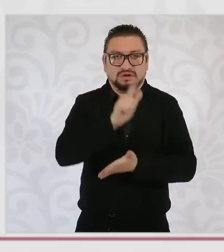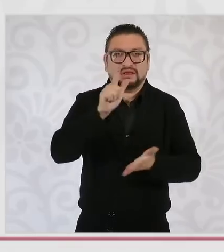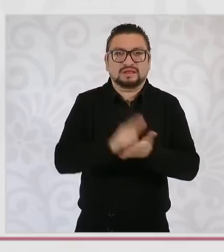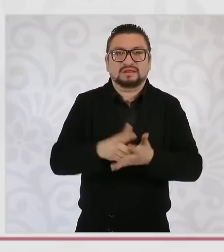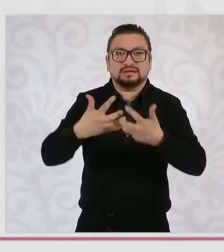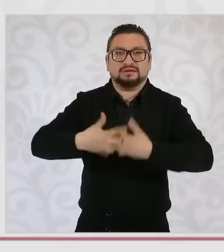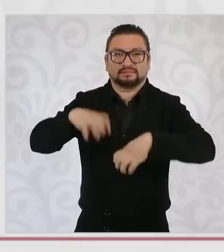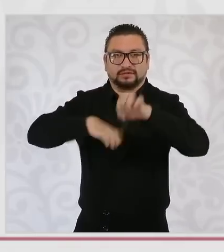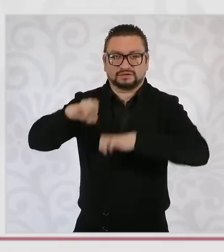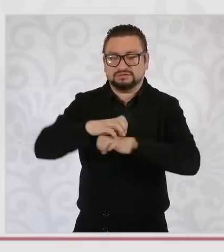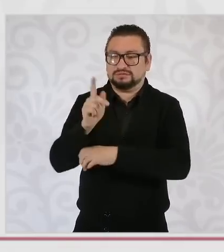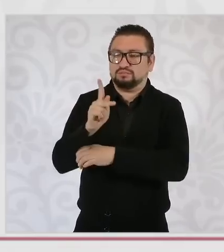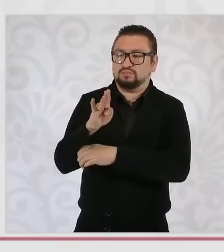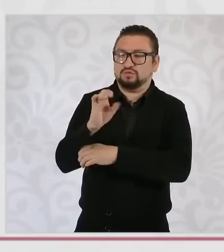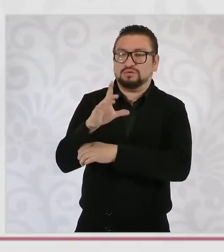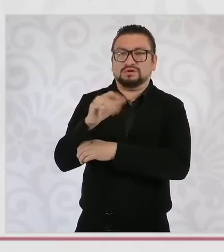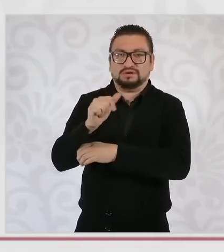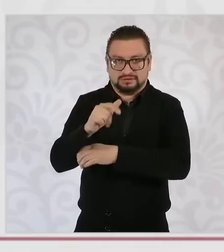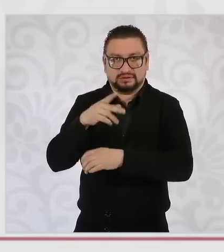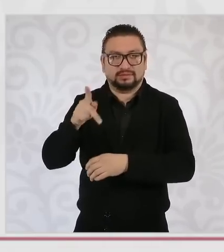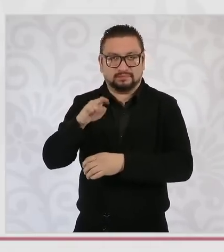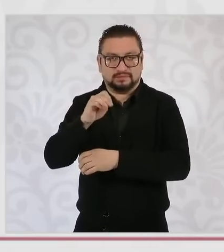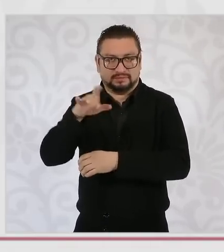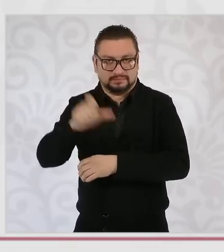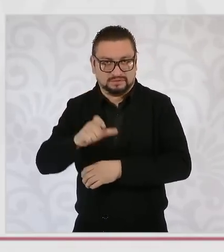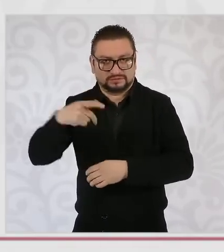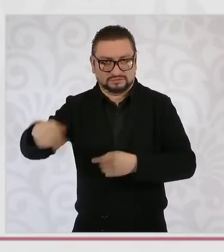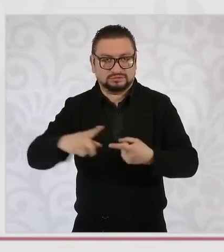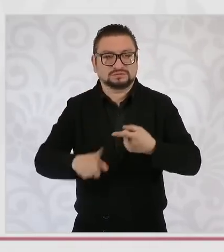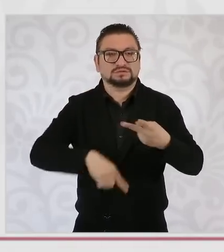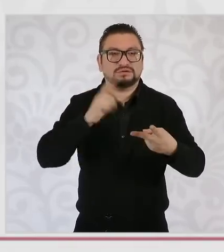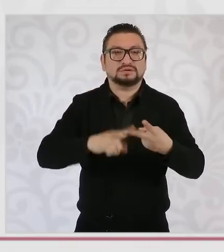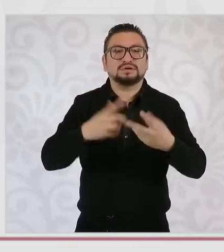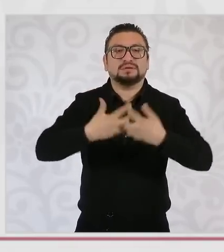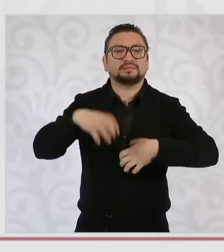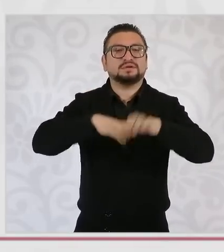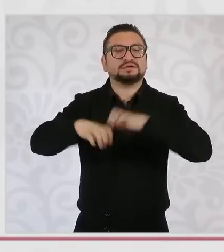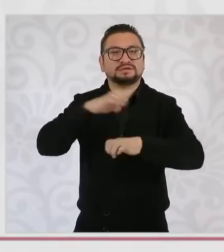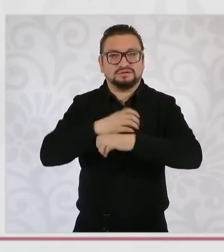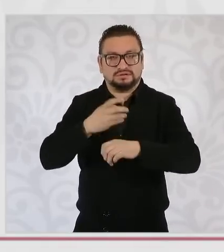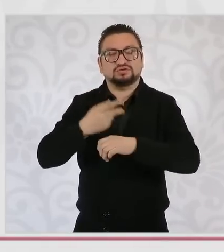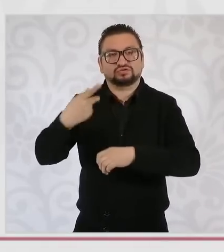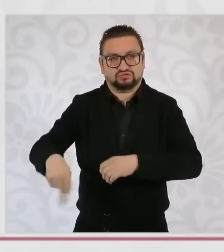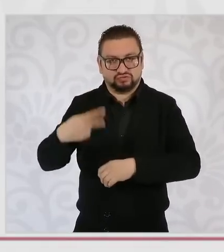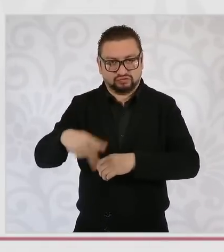Pública del Estado petróleos mexicanos la ley de la empresa Pública del Estado Comisión Federal de